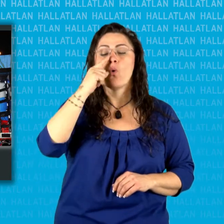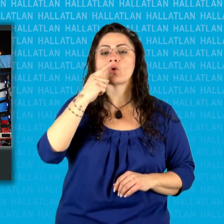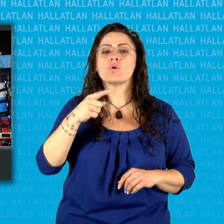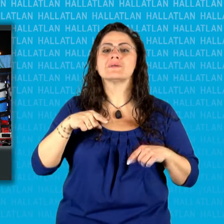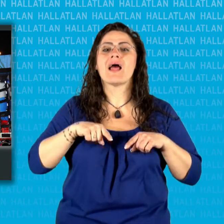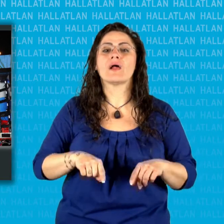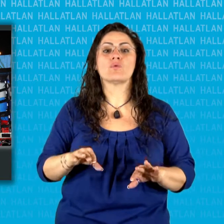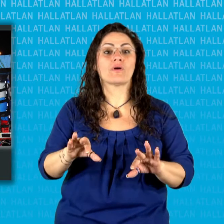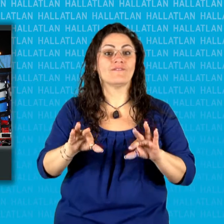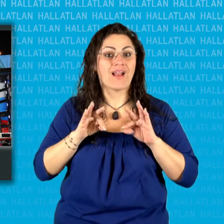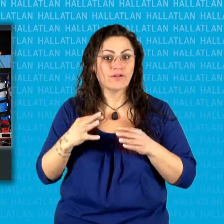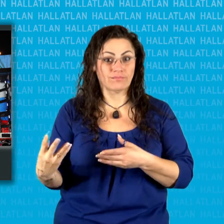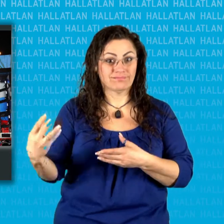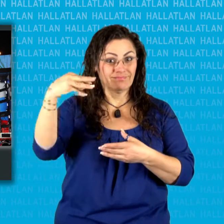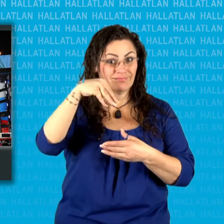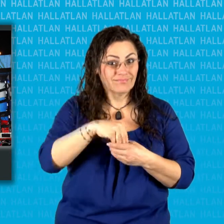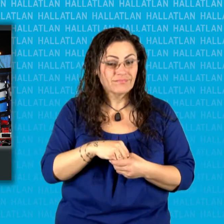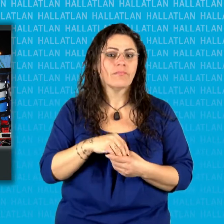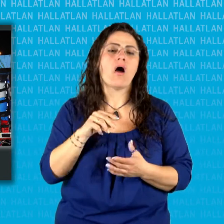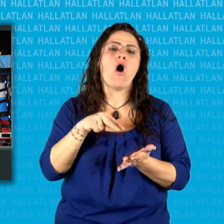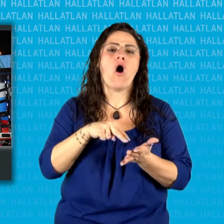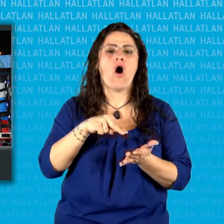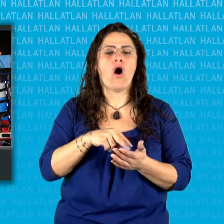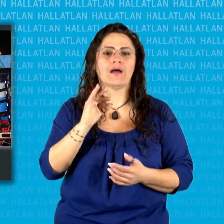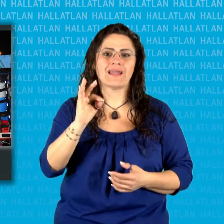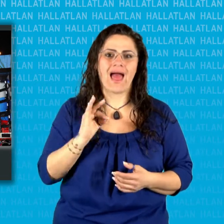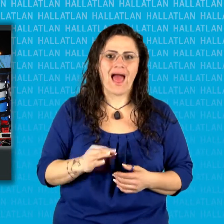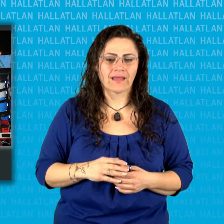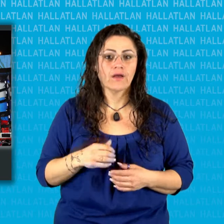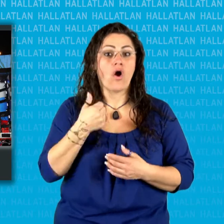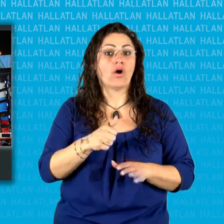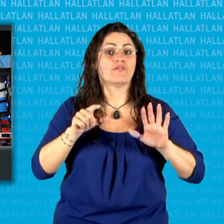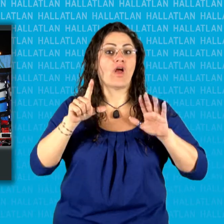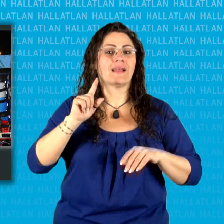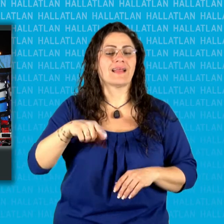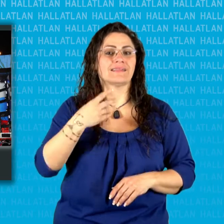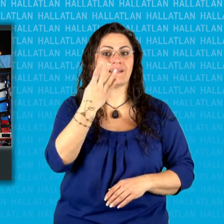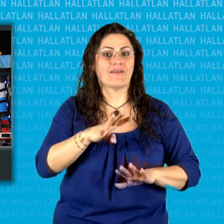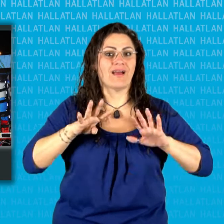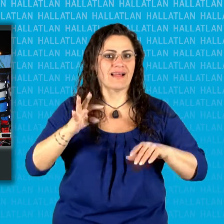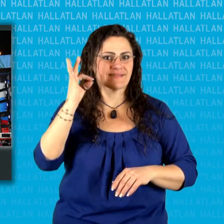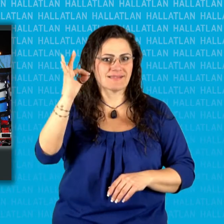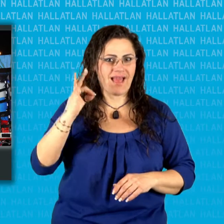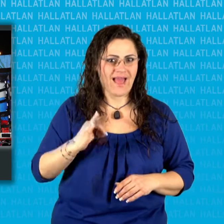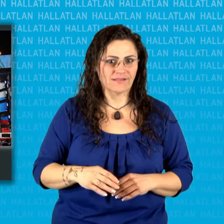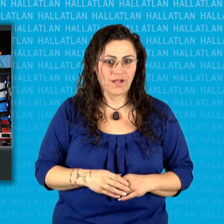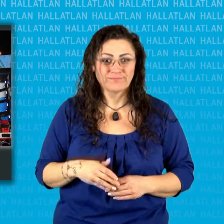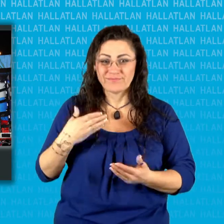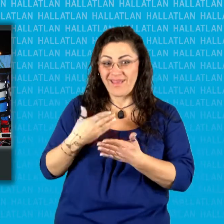az orosz elnökválasztáson a részvételi arány 67,49 százalékos.